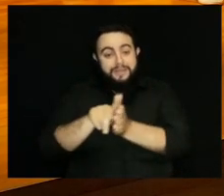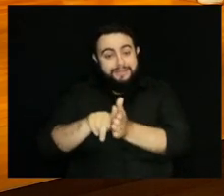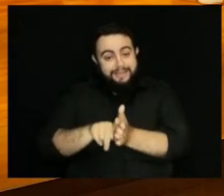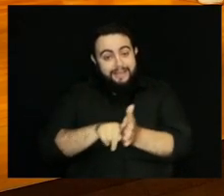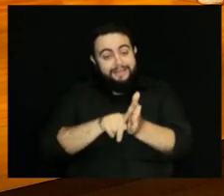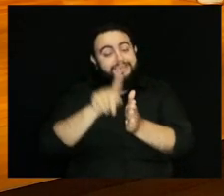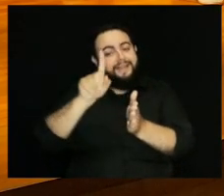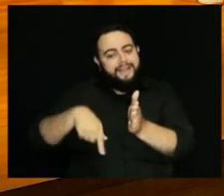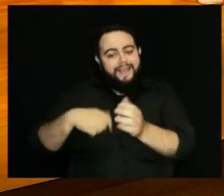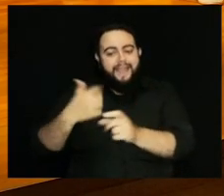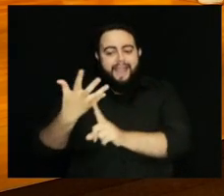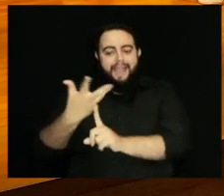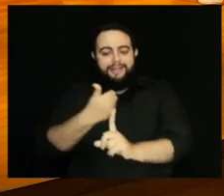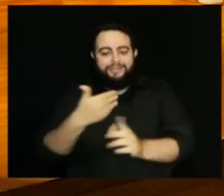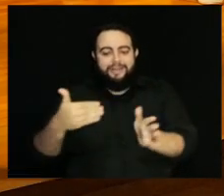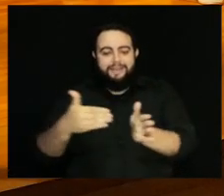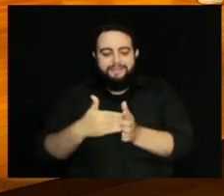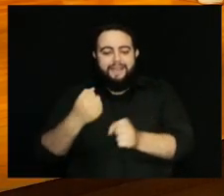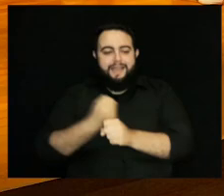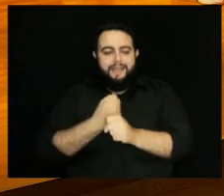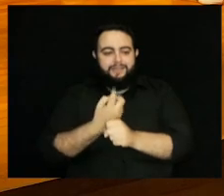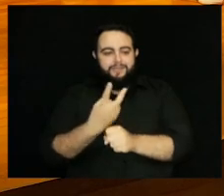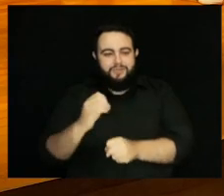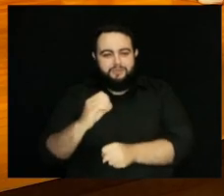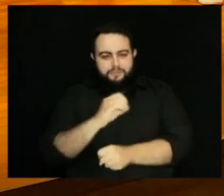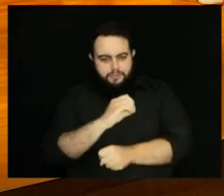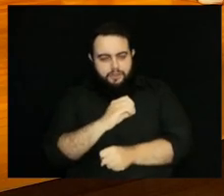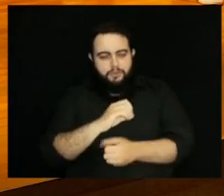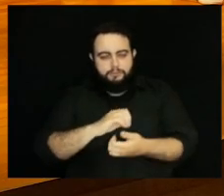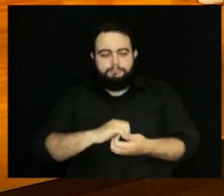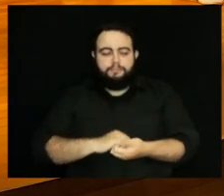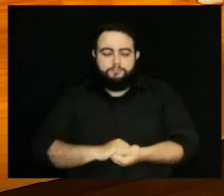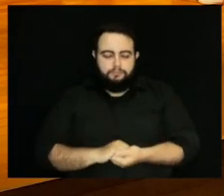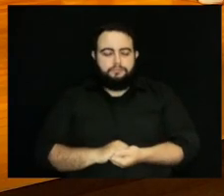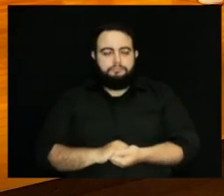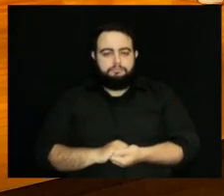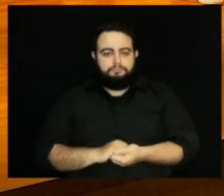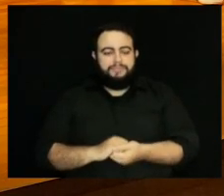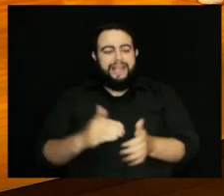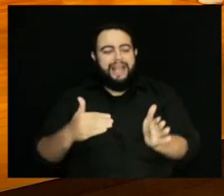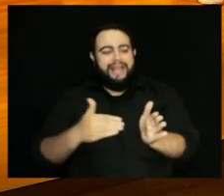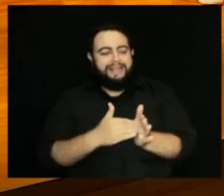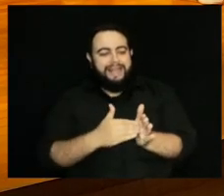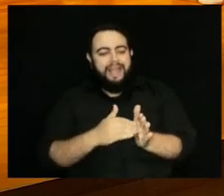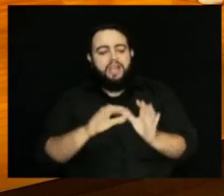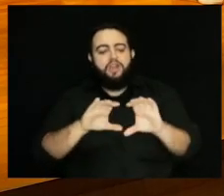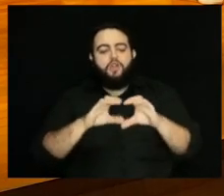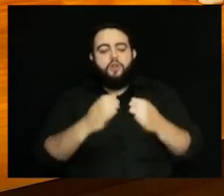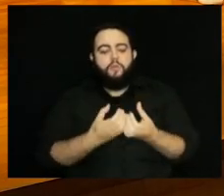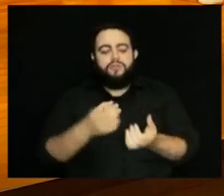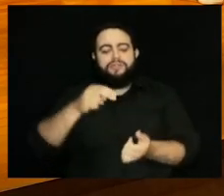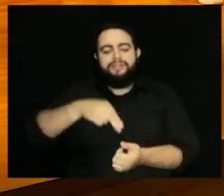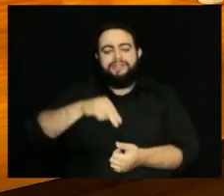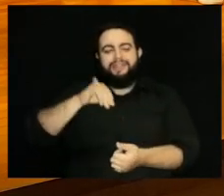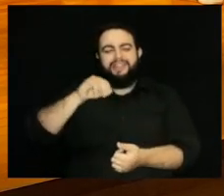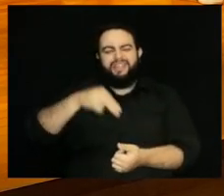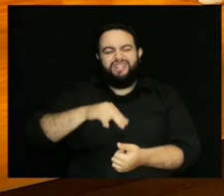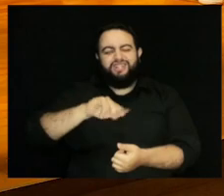até o ano 2000, ou seja, termina com a comunidade Yamandu. São as últimas coisas